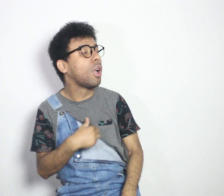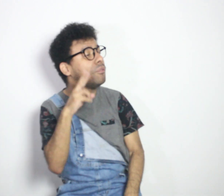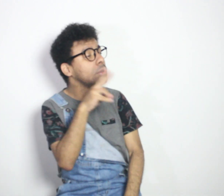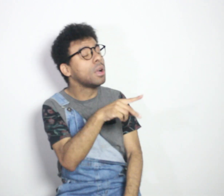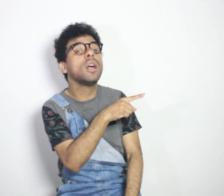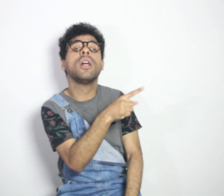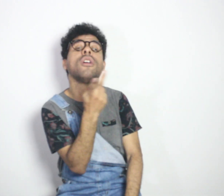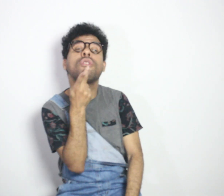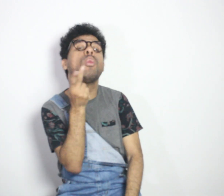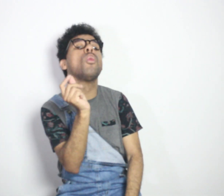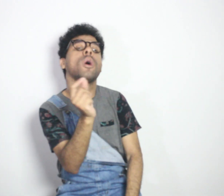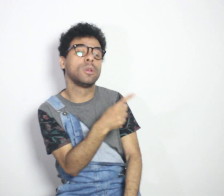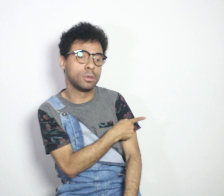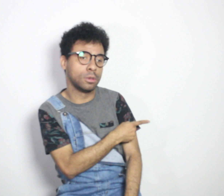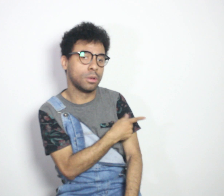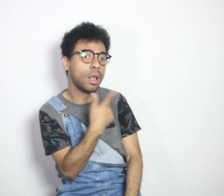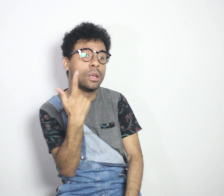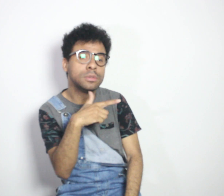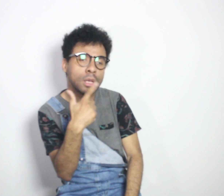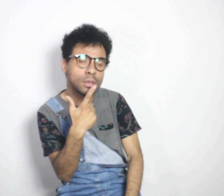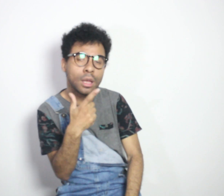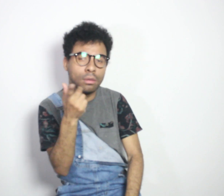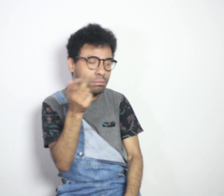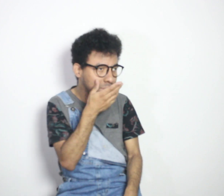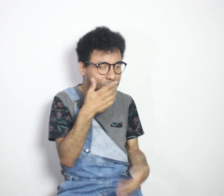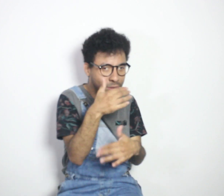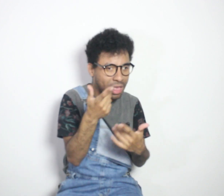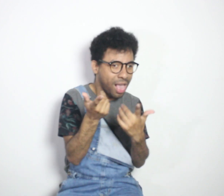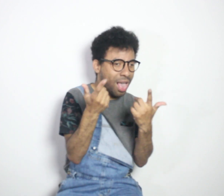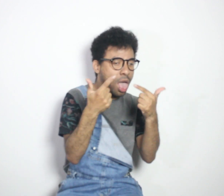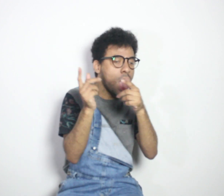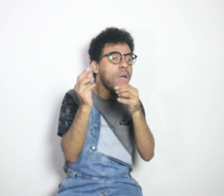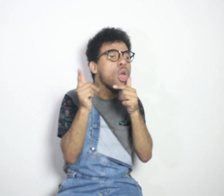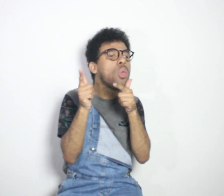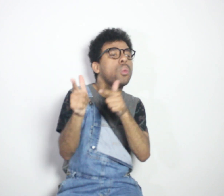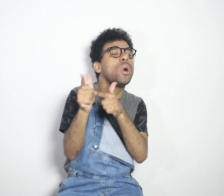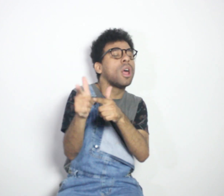VI ! Que falar? Eles fazer rir, provoca " deficiência"...